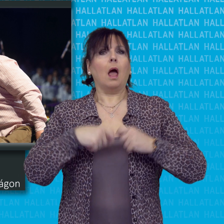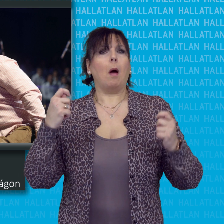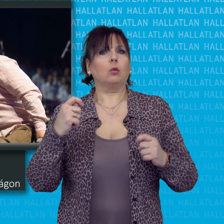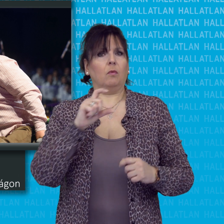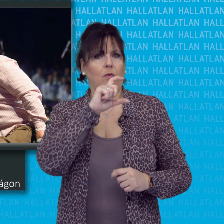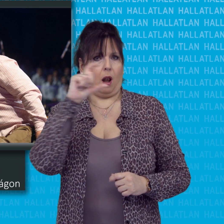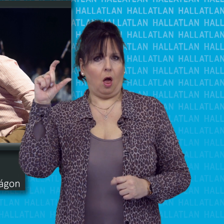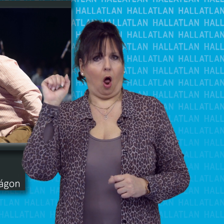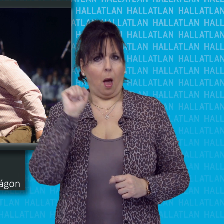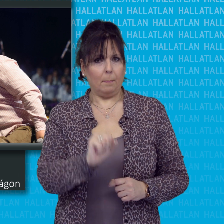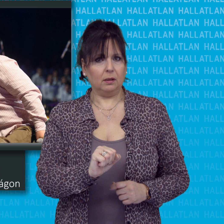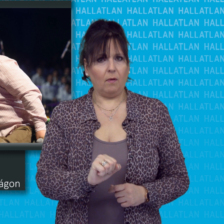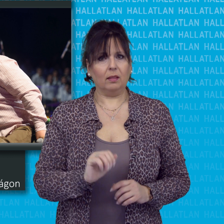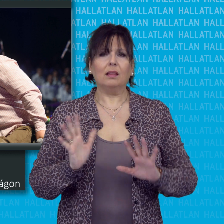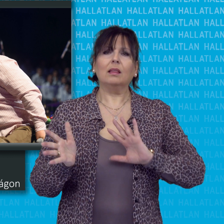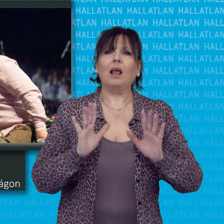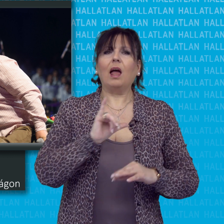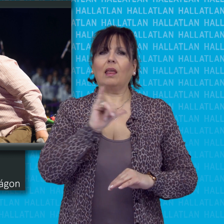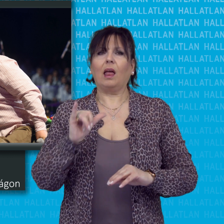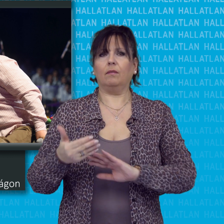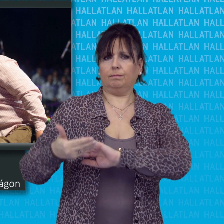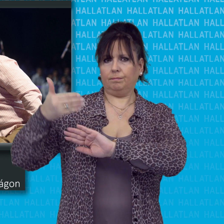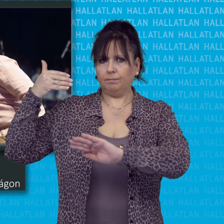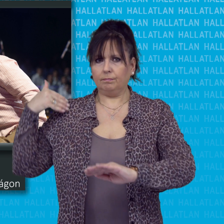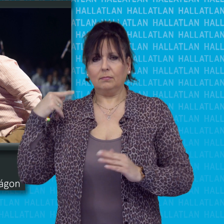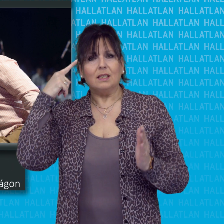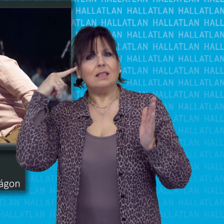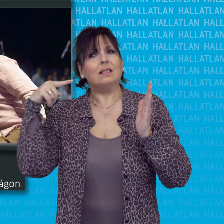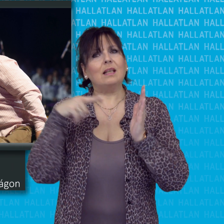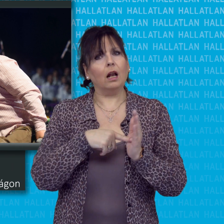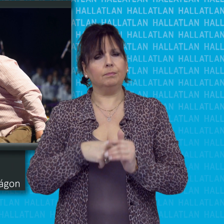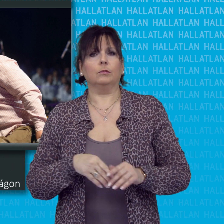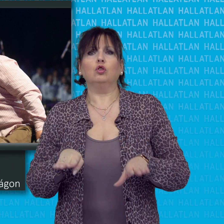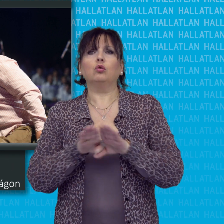A Nem Adom Fel Alapítvány néhány évvel ezelőtt azt tűzte ki céljául,